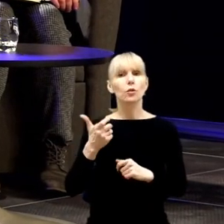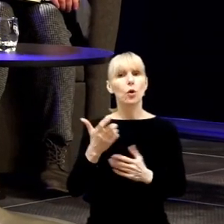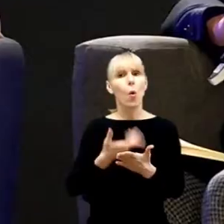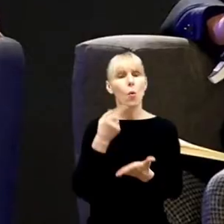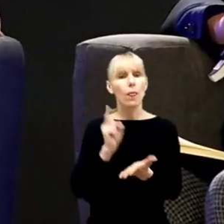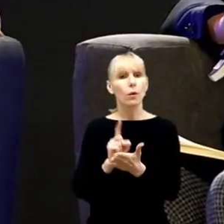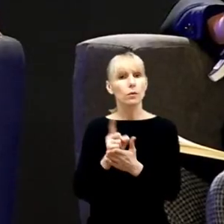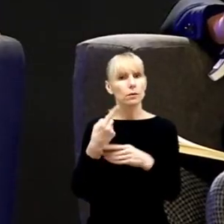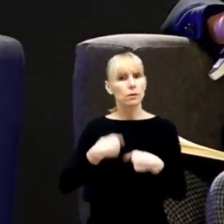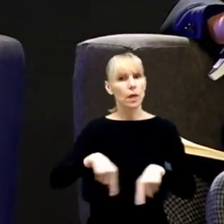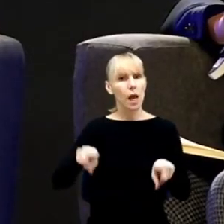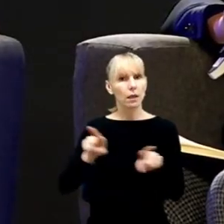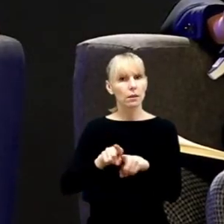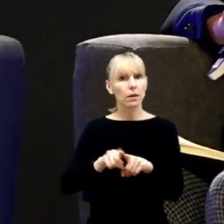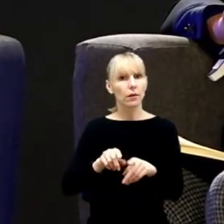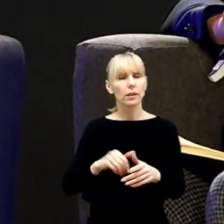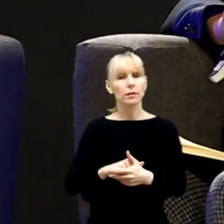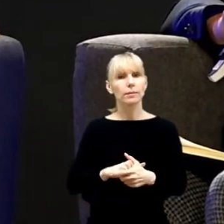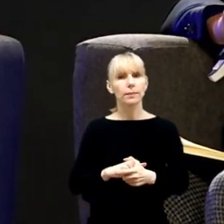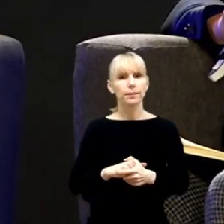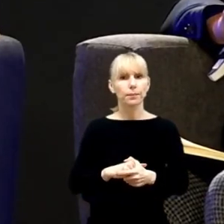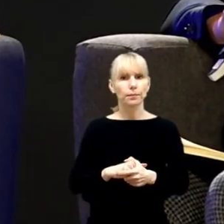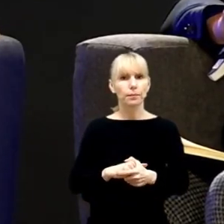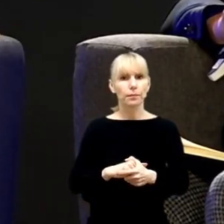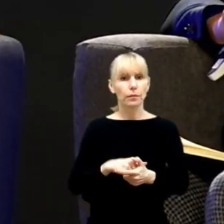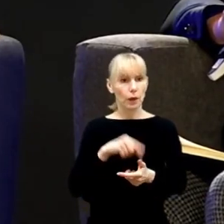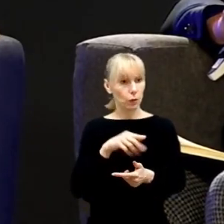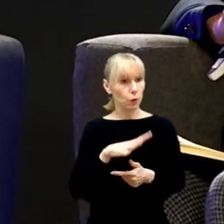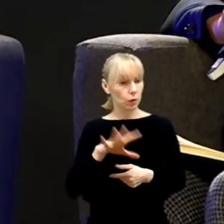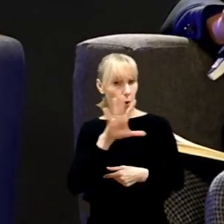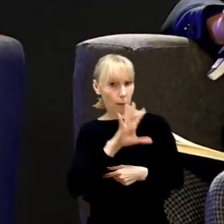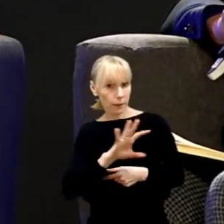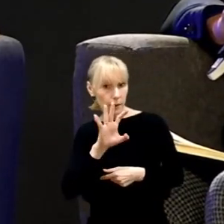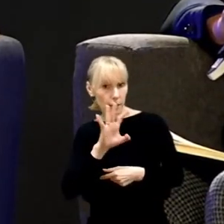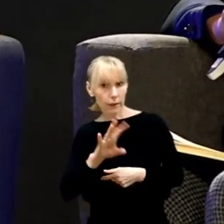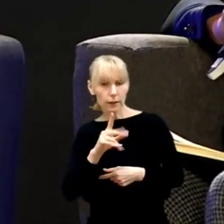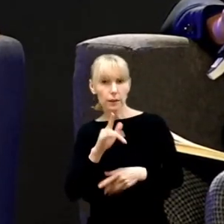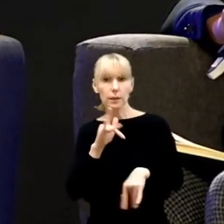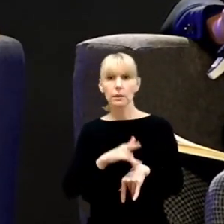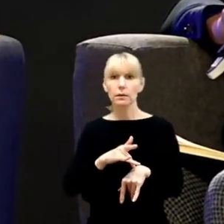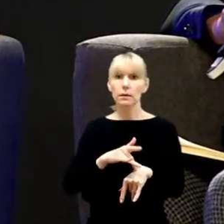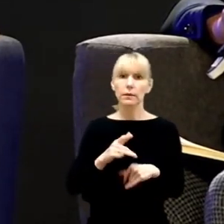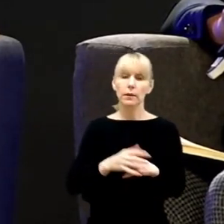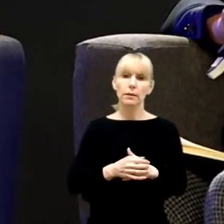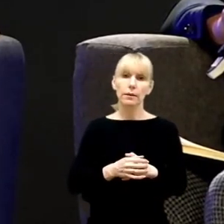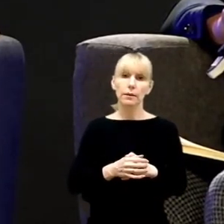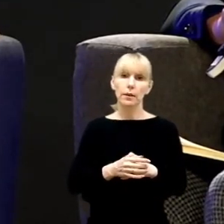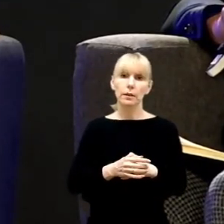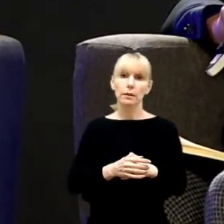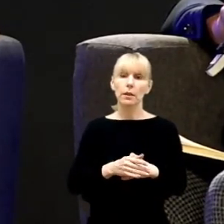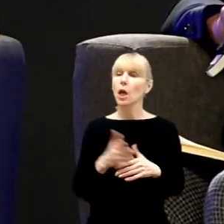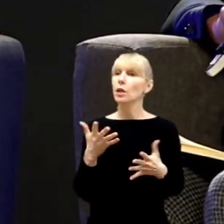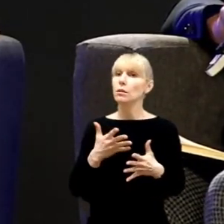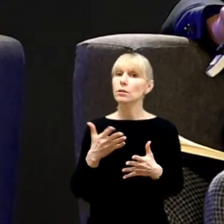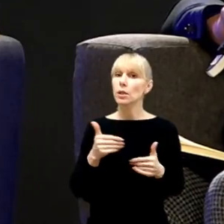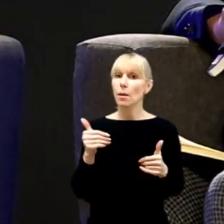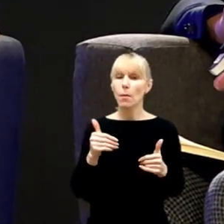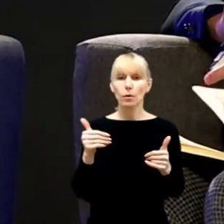Z tego, co obserwuję i zresztą często pytana o to, gdzie należy patrzeć, mówię, że należy patrzeć na małe